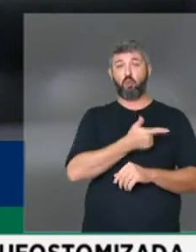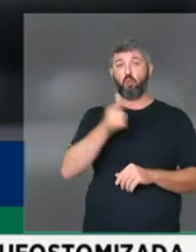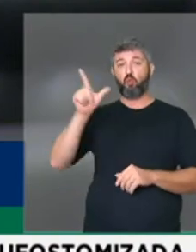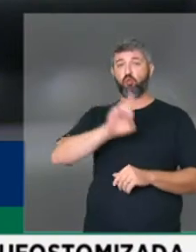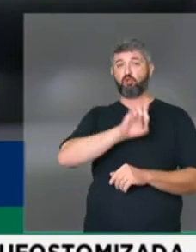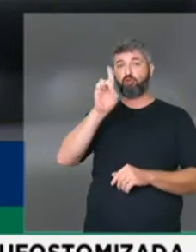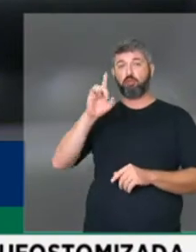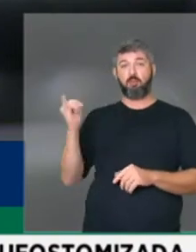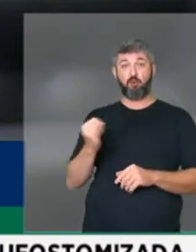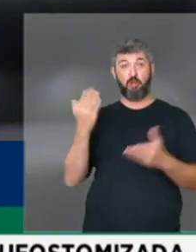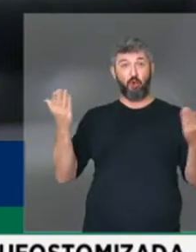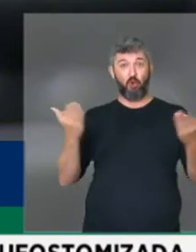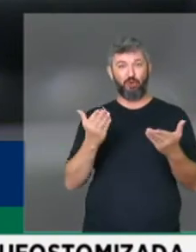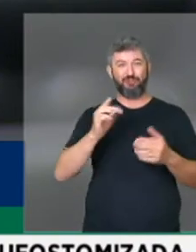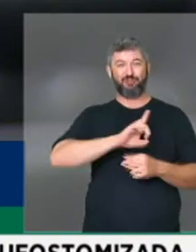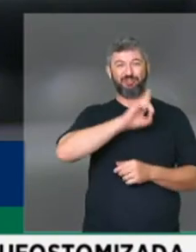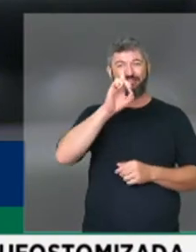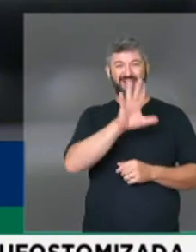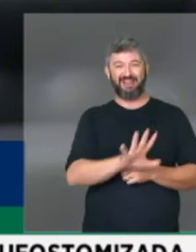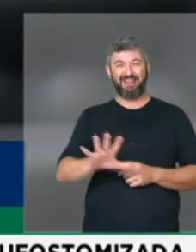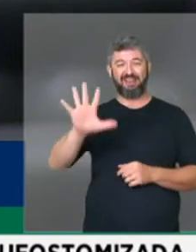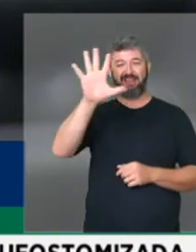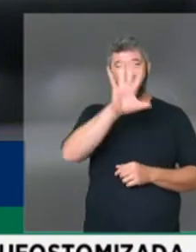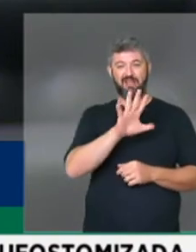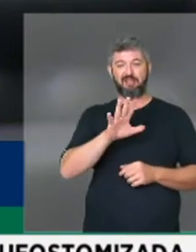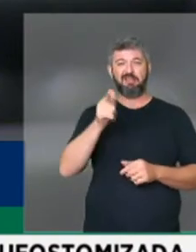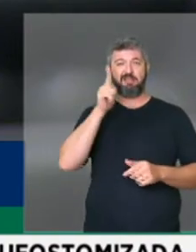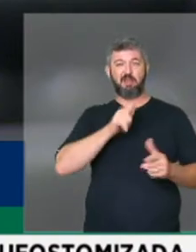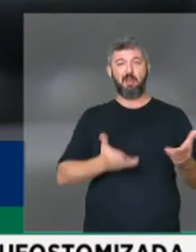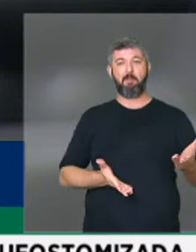VOTADA E JÁ TER VIRADO CONQUISTA DA CONSTITUIÇÃO BRASILEIRA UMA BOA PARTE PRA NÃO DIZER A MAIORIA, AINDA